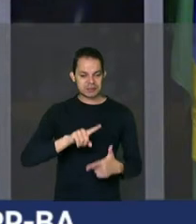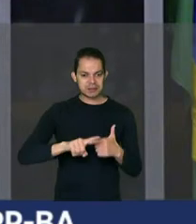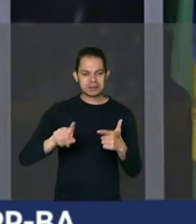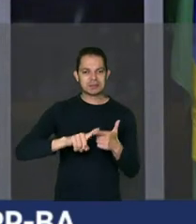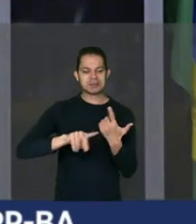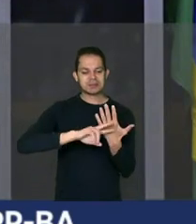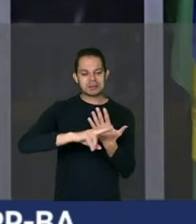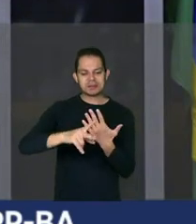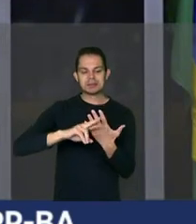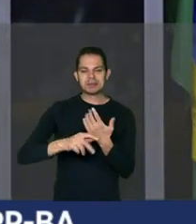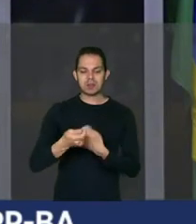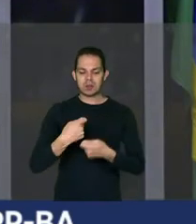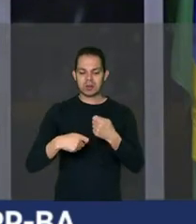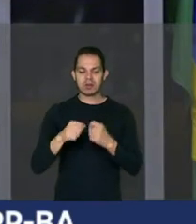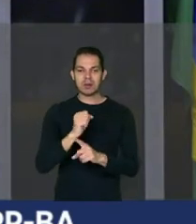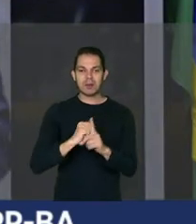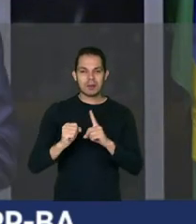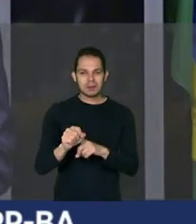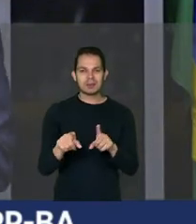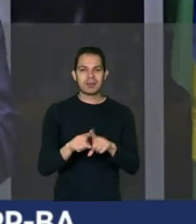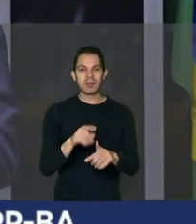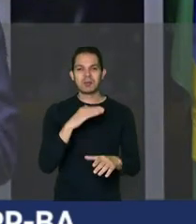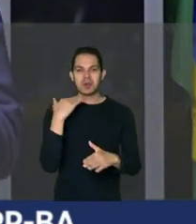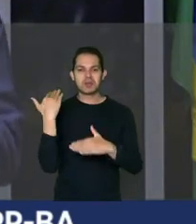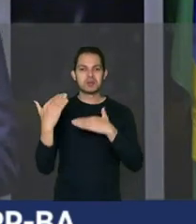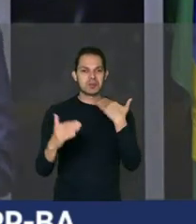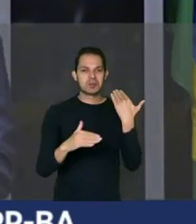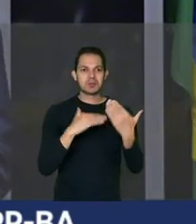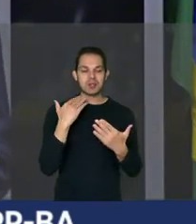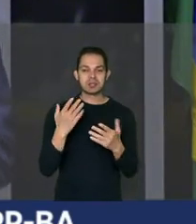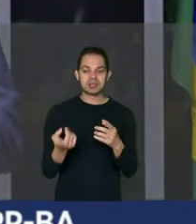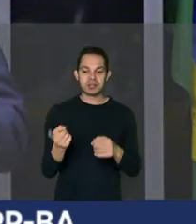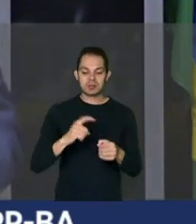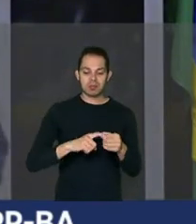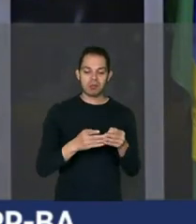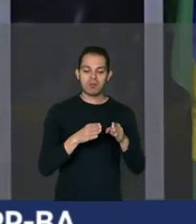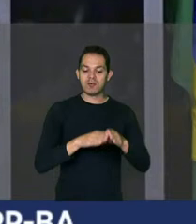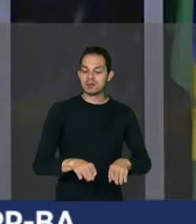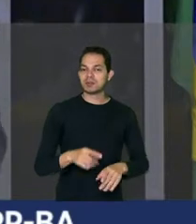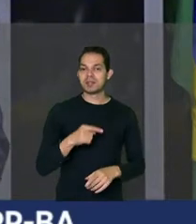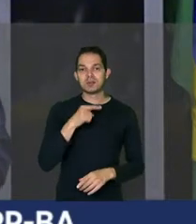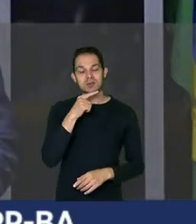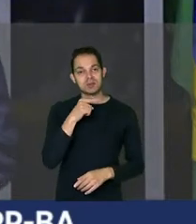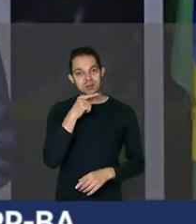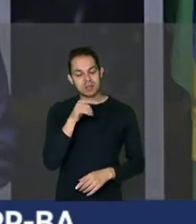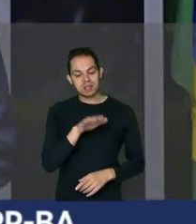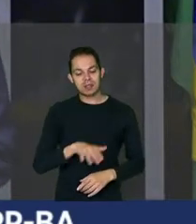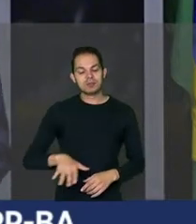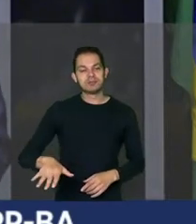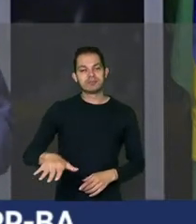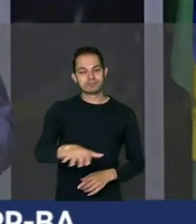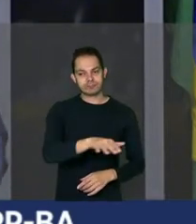SOCIOECONÔMICAS, COM PERDAS DE VIDAS HUMANAS E DANOS IRRESPONSÁVEIS É COMUNIDADE, É HUMANIDADE QUE AINDA SOFRE